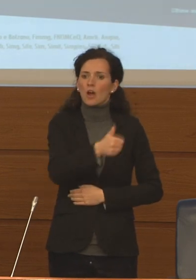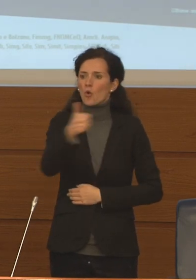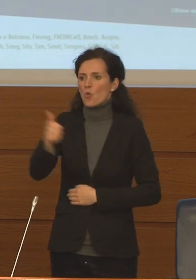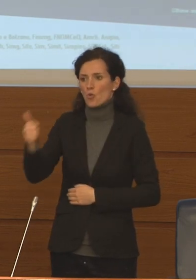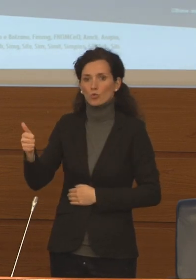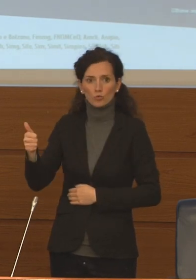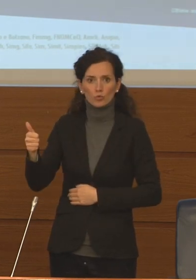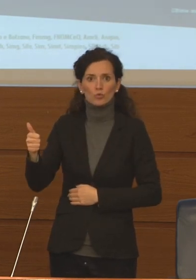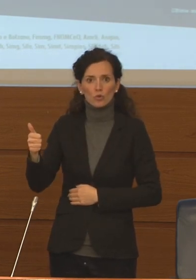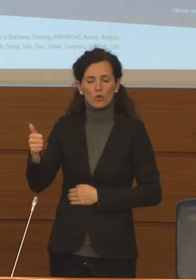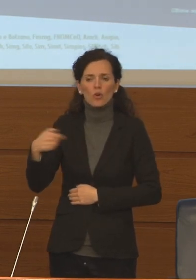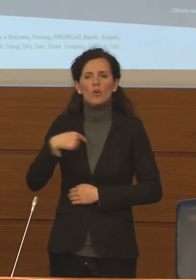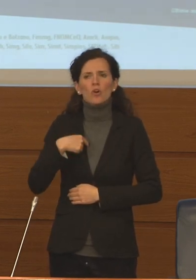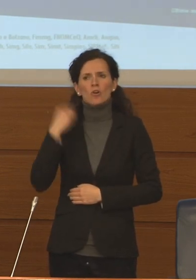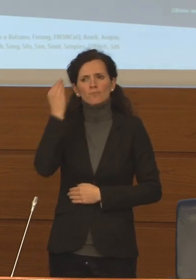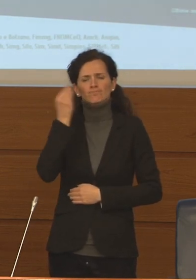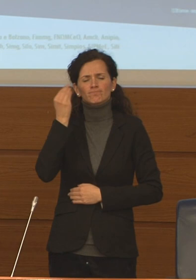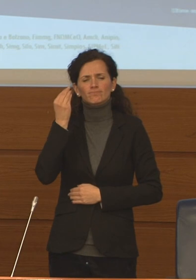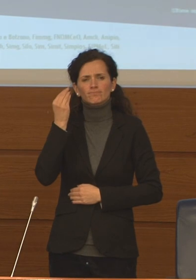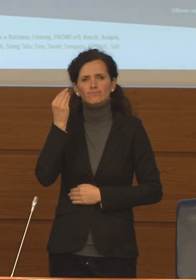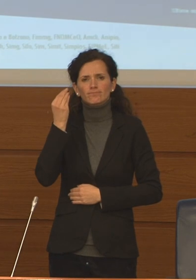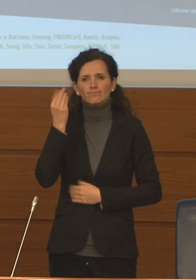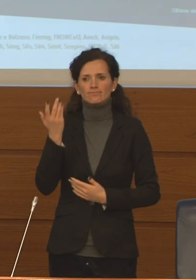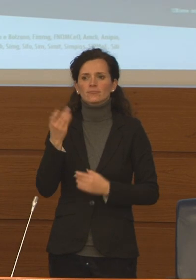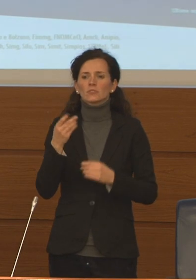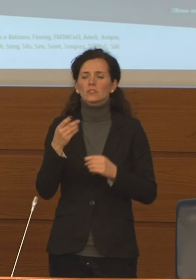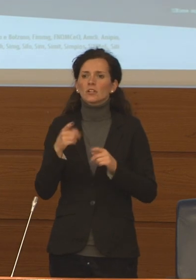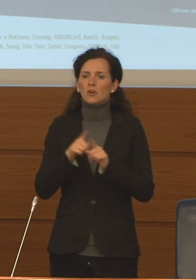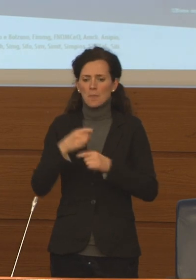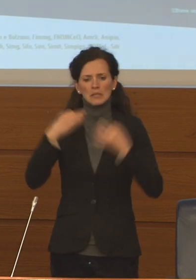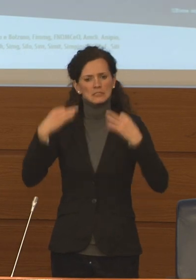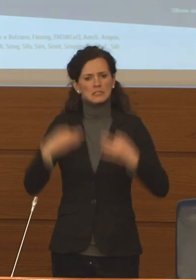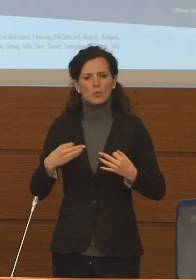Io credo che non dobbiamo percepire false sicurezze dobbiamo essere tutti molto